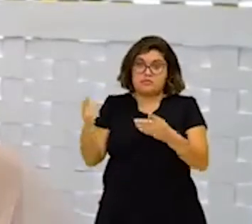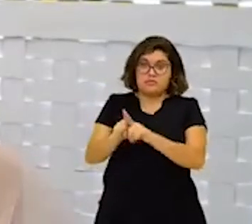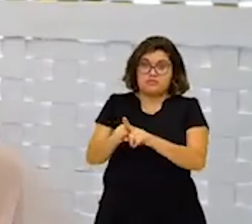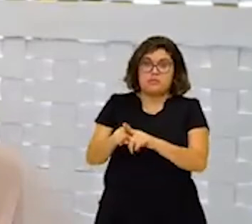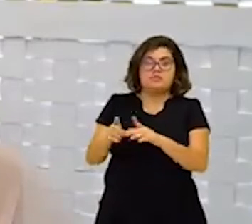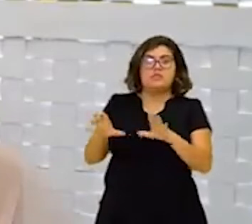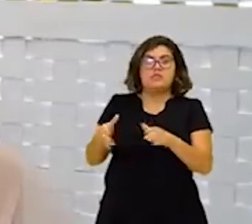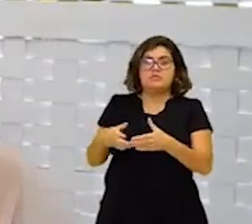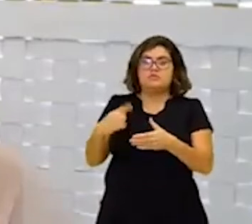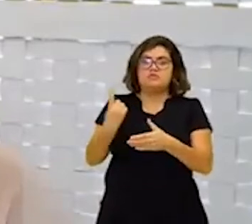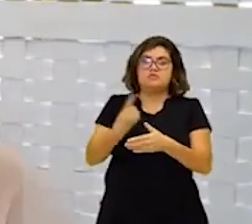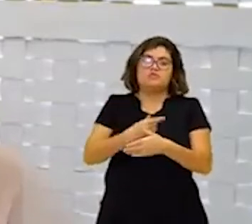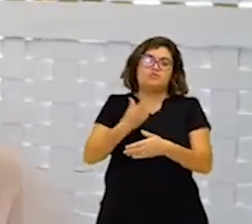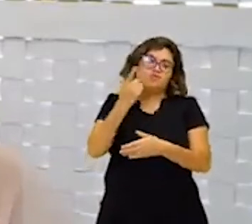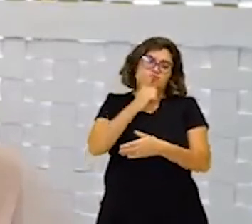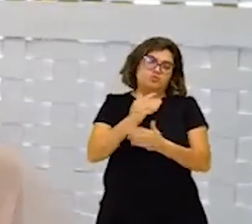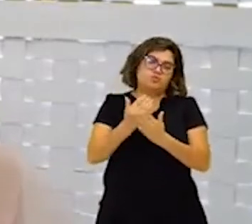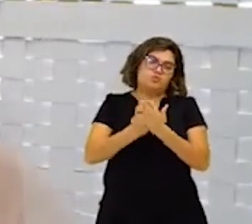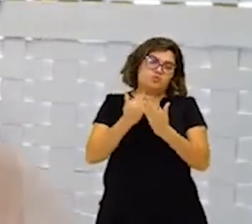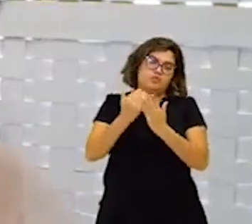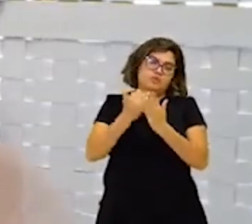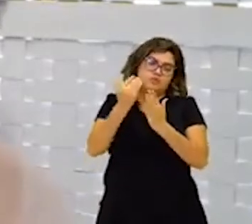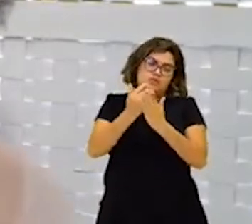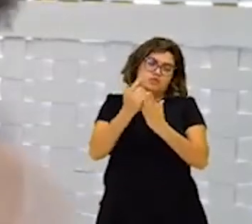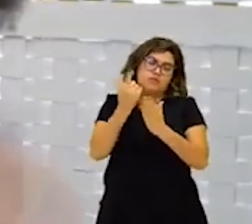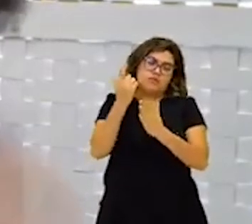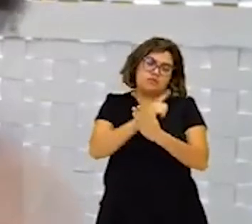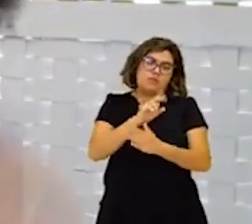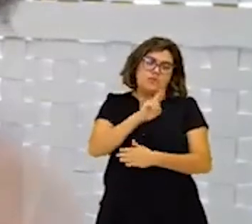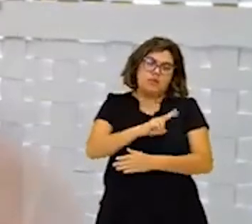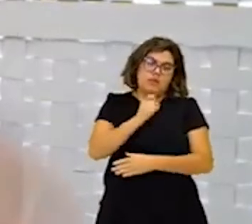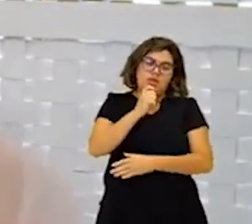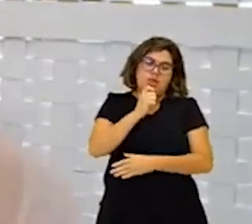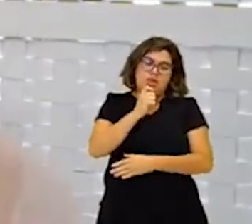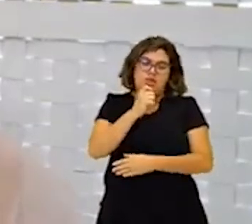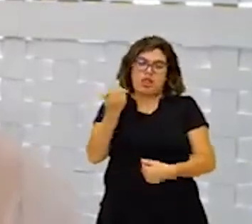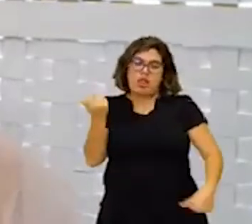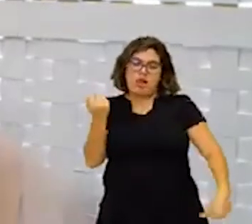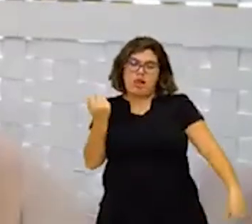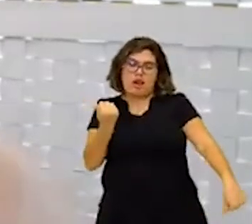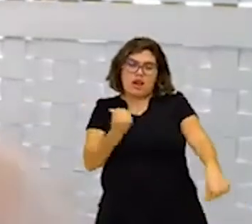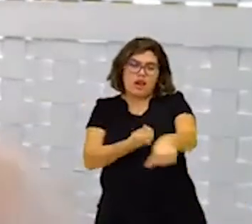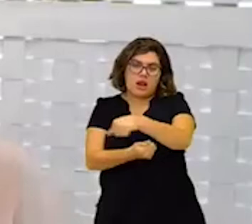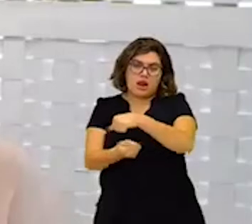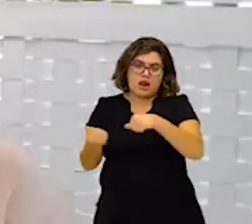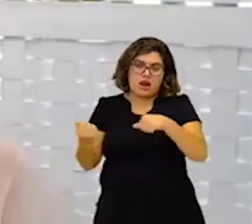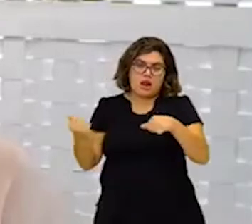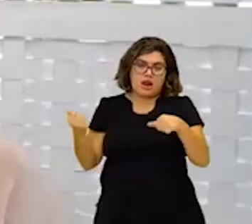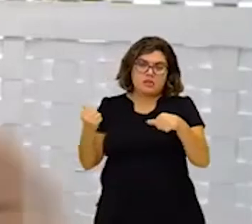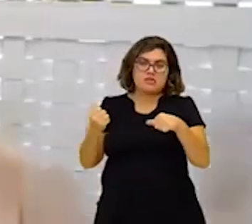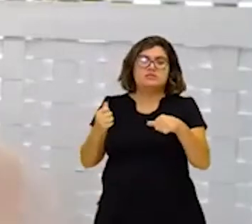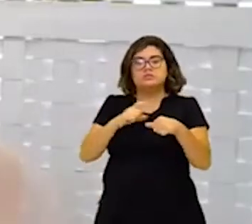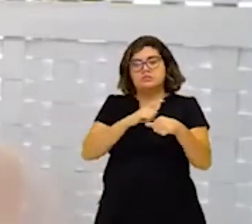avançar queremos continuaremos usados ainda como moeda de troca e como bem interessante soften